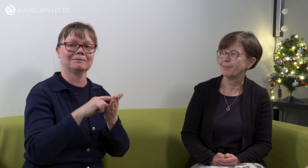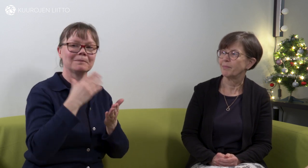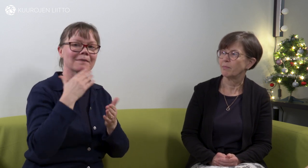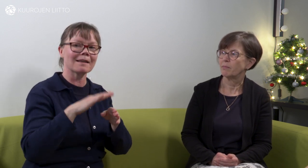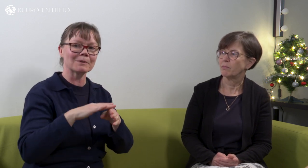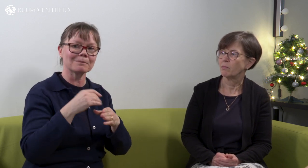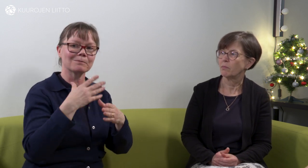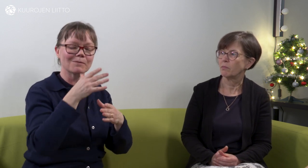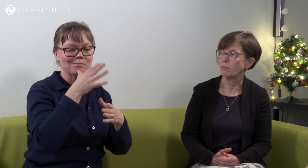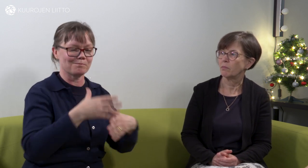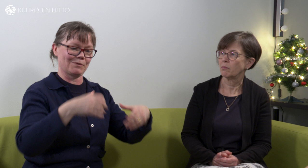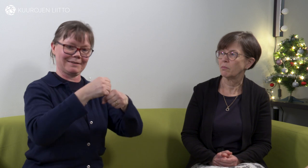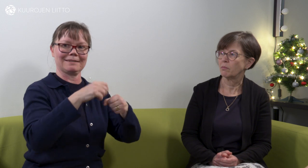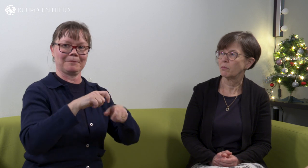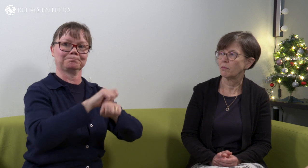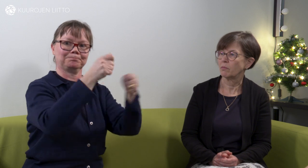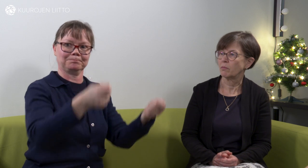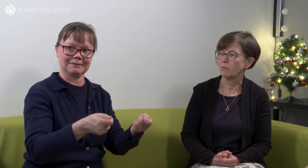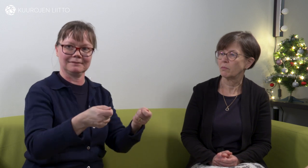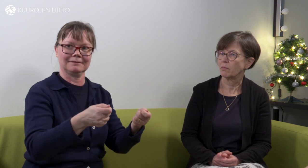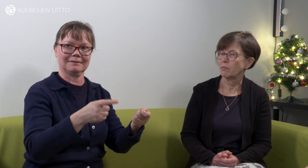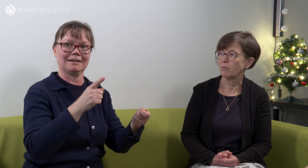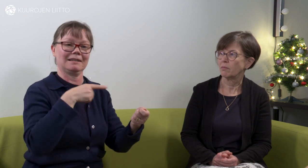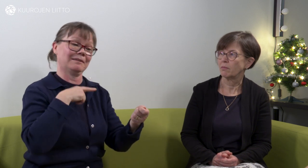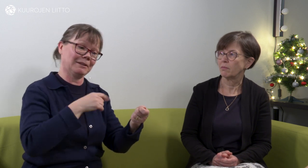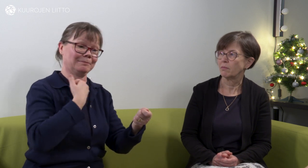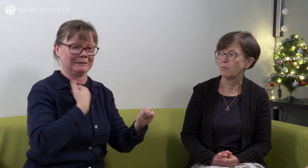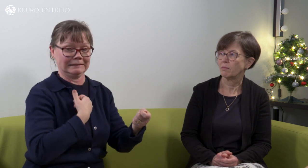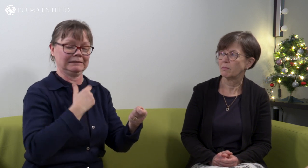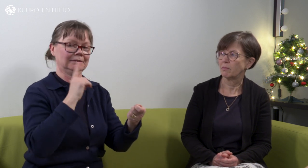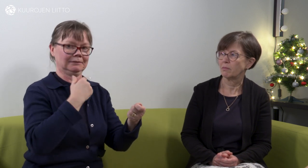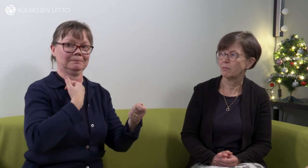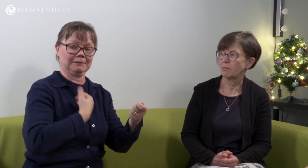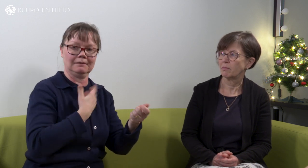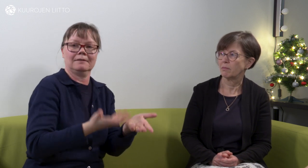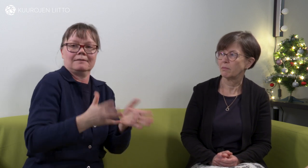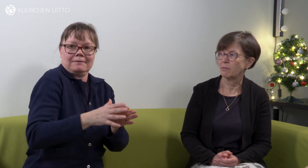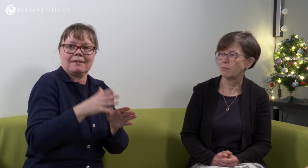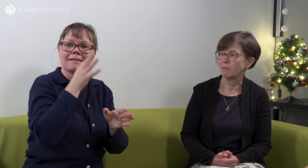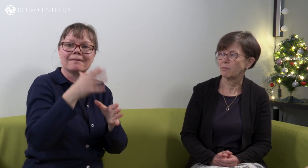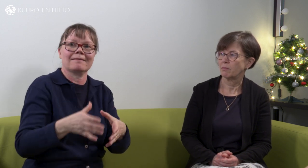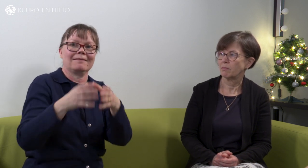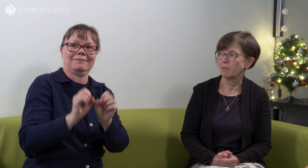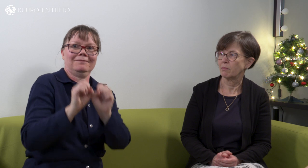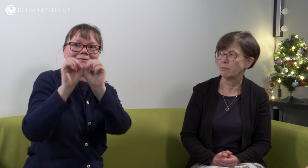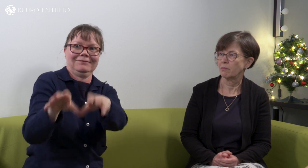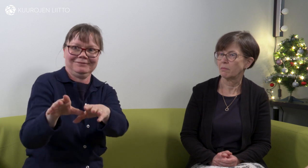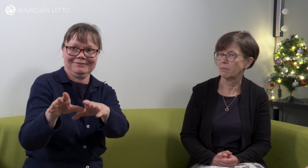Tarpeet kannattaa tehdä muovipussiin, jonka voi sitten viedä sekajäteastiaan.